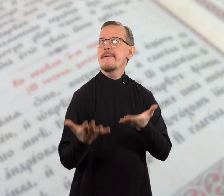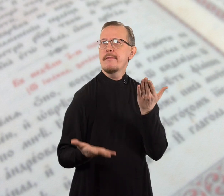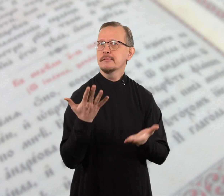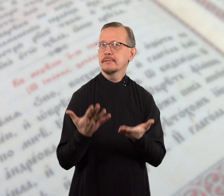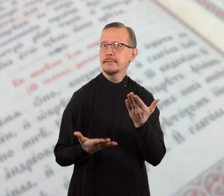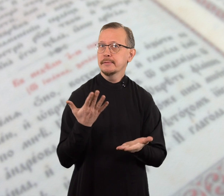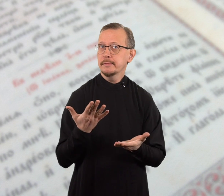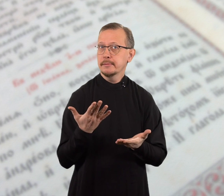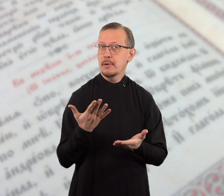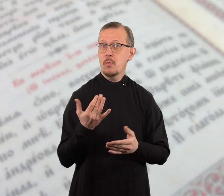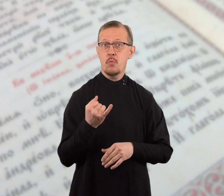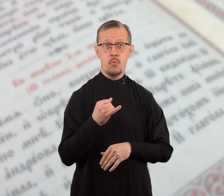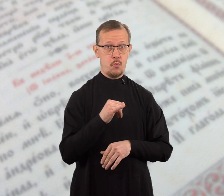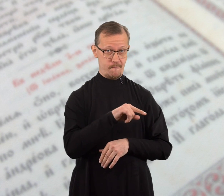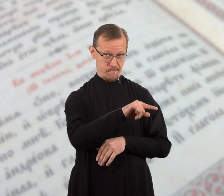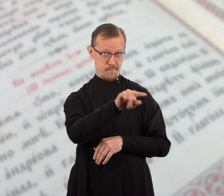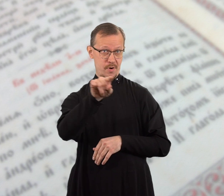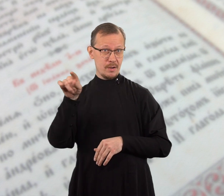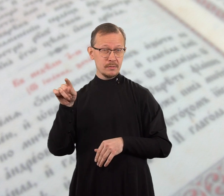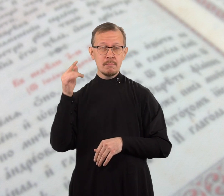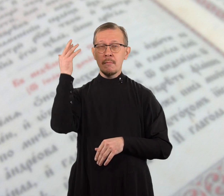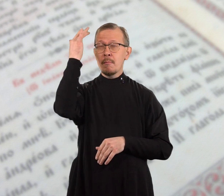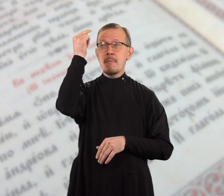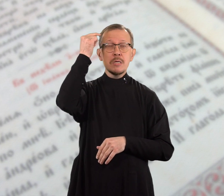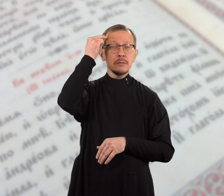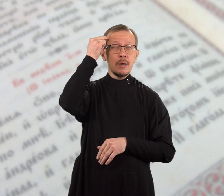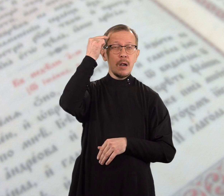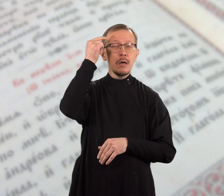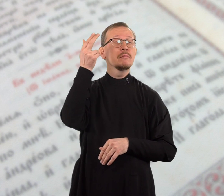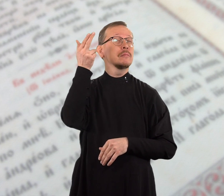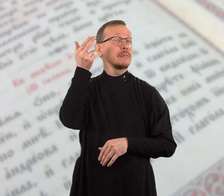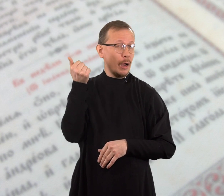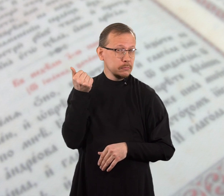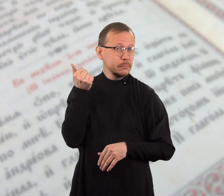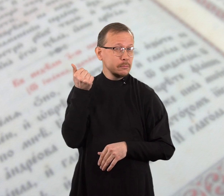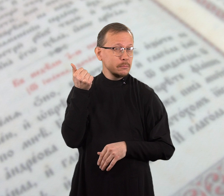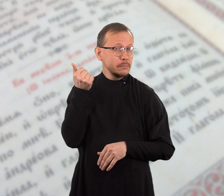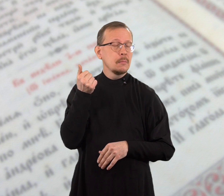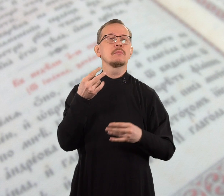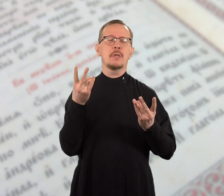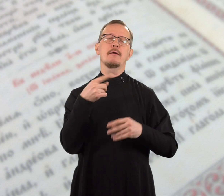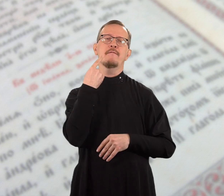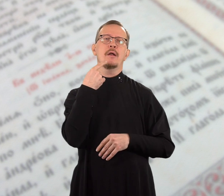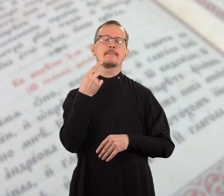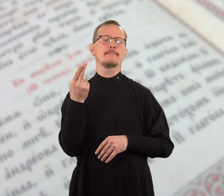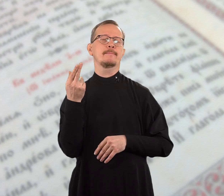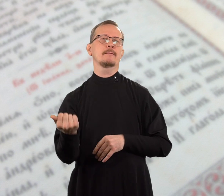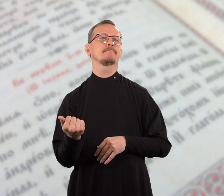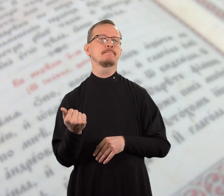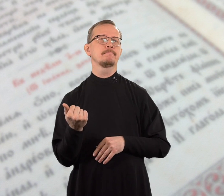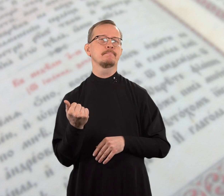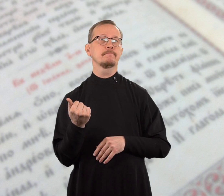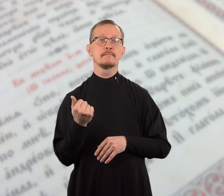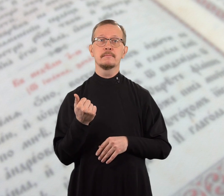Но пусть ваше «да» будет действительно «да»,